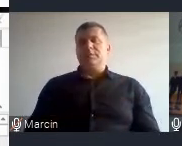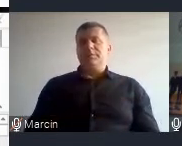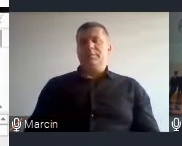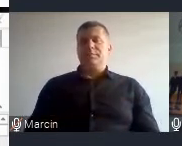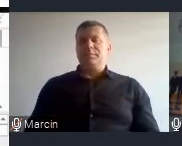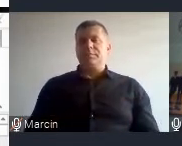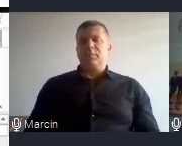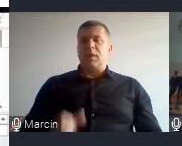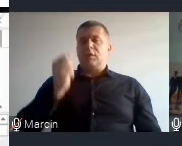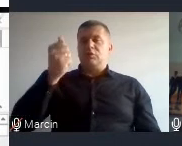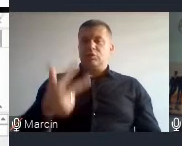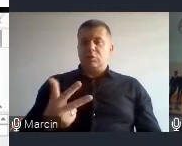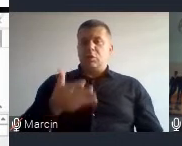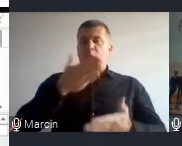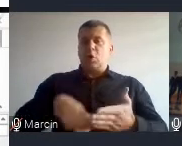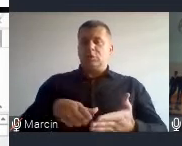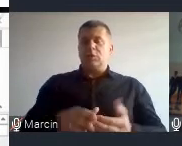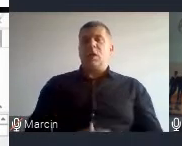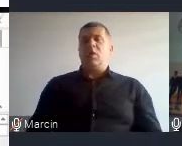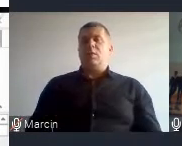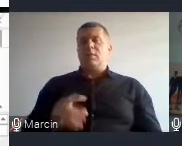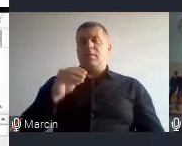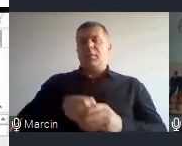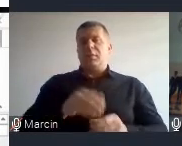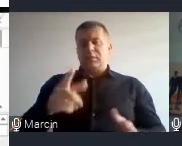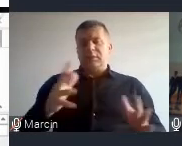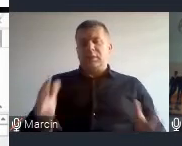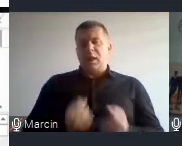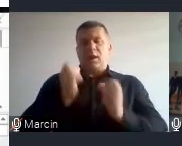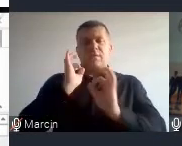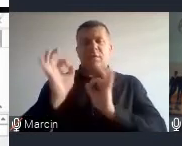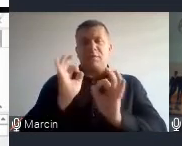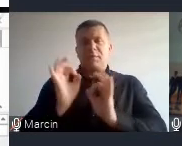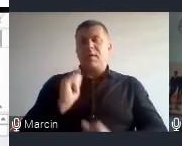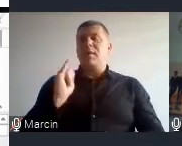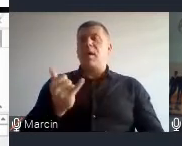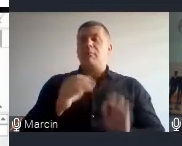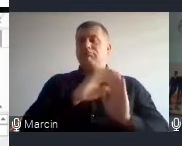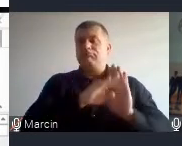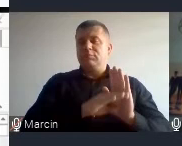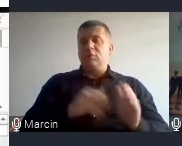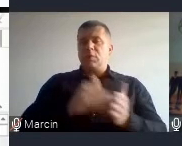A w tych trzech rozdziałach znajdziecie Państwo informacje na temat tego, jakie procedury się stosuje,